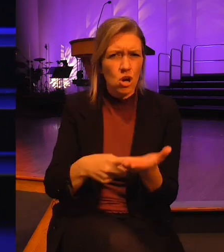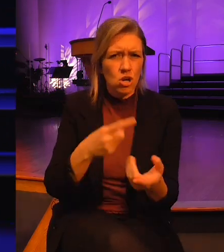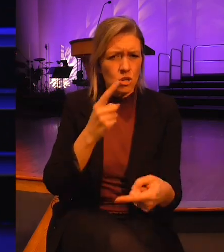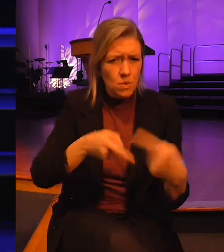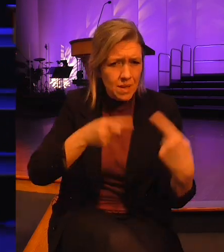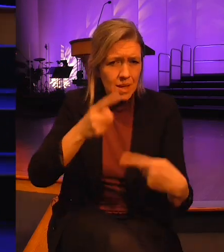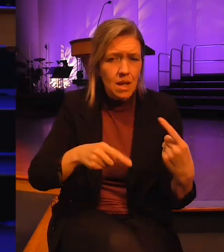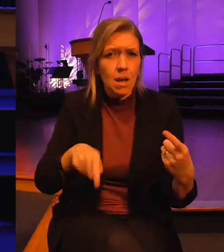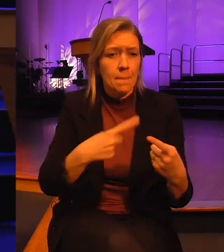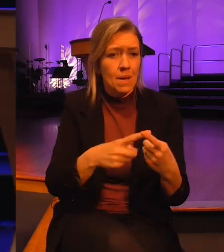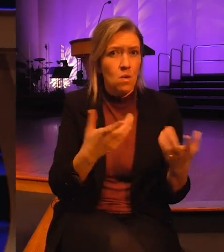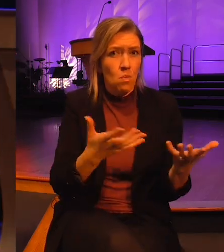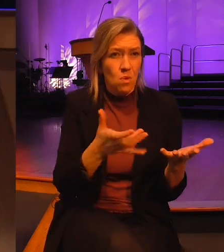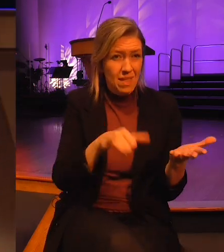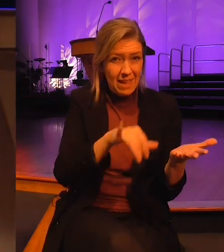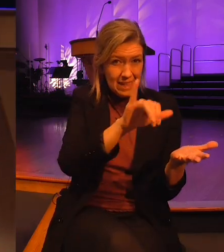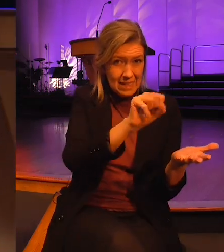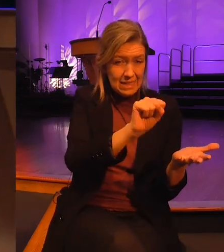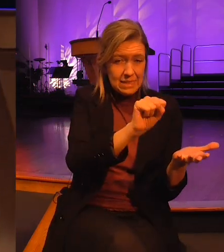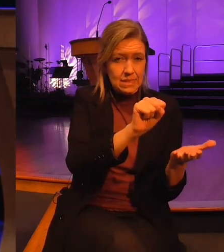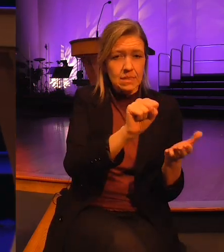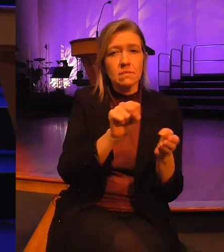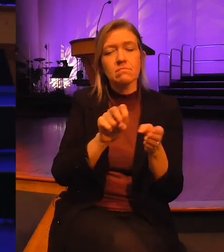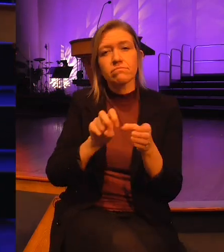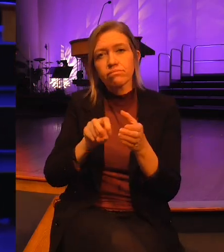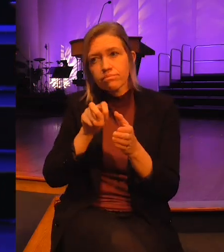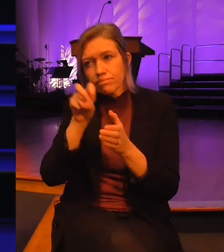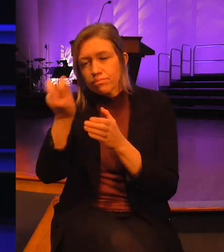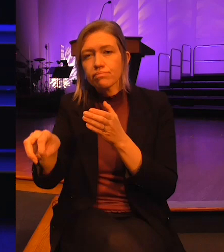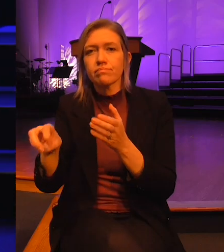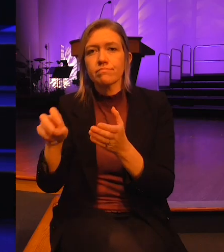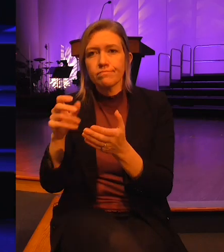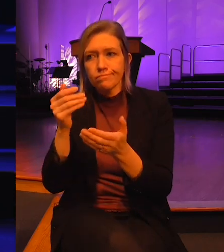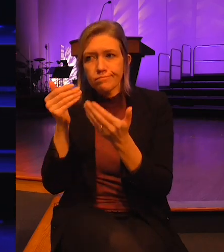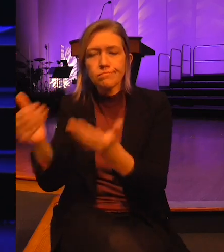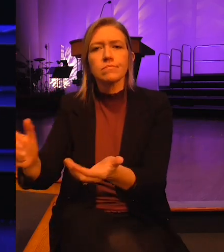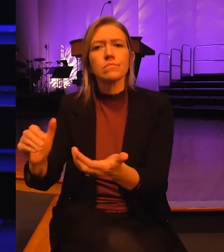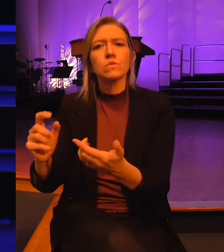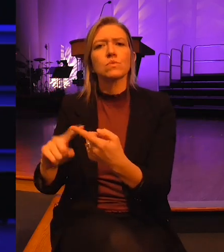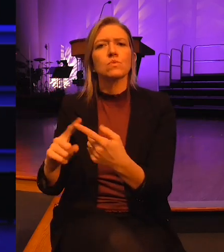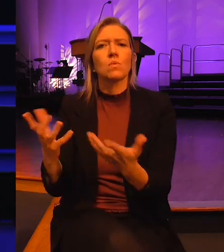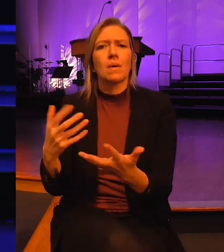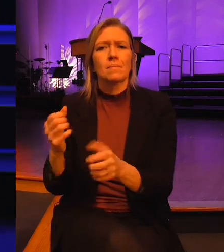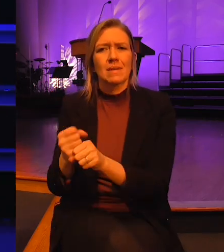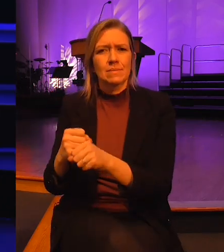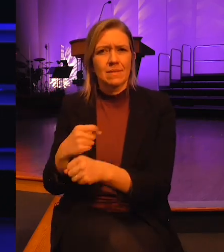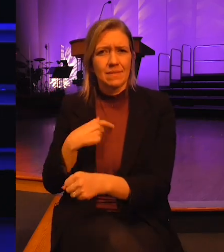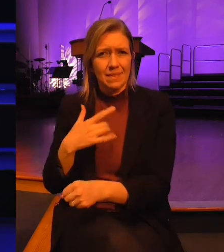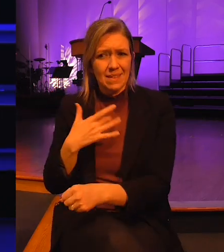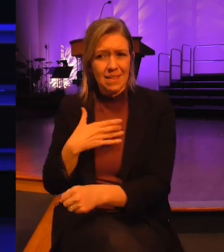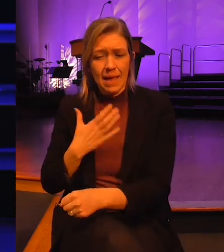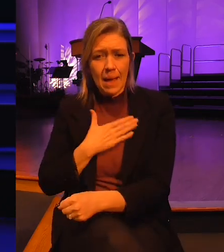feliz. Esa es mi respuesta. Voy a dejar de discutir con lo que es o mis creencias sobre lo que es y entrar